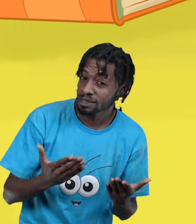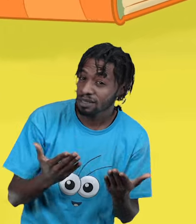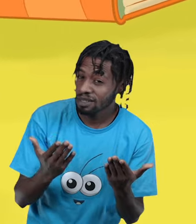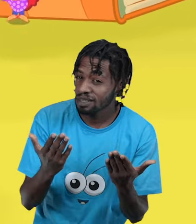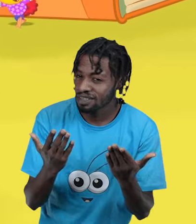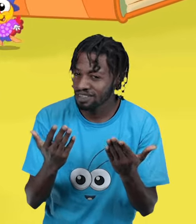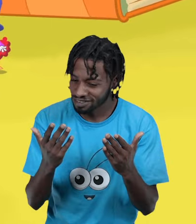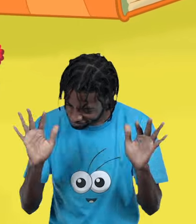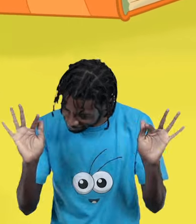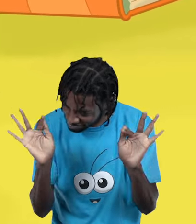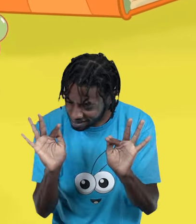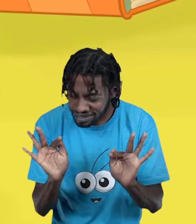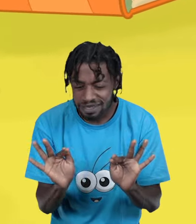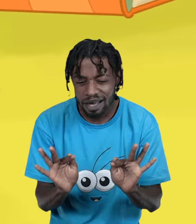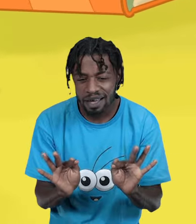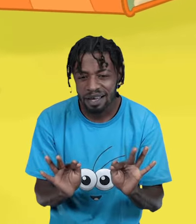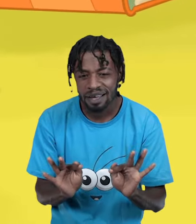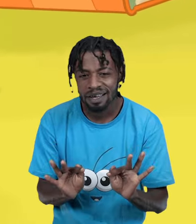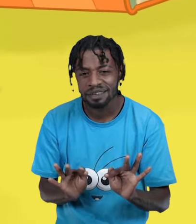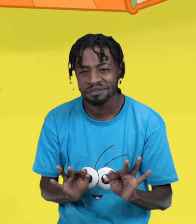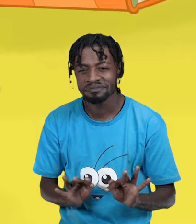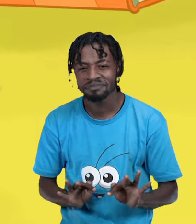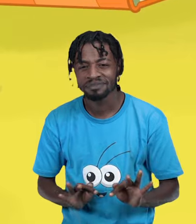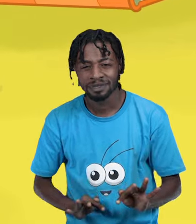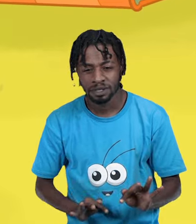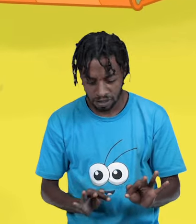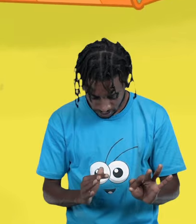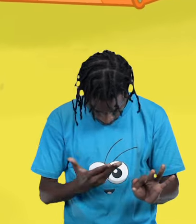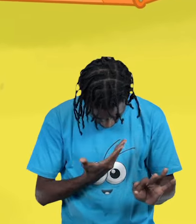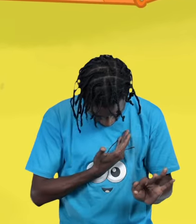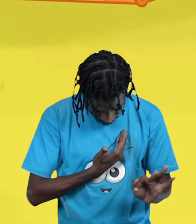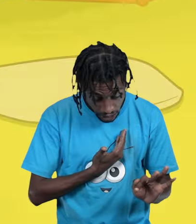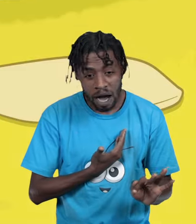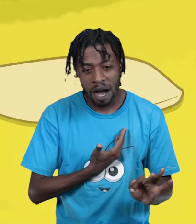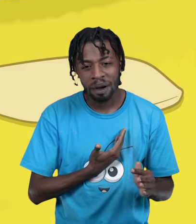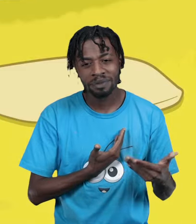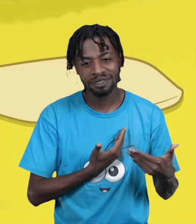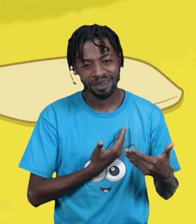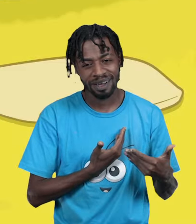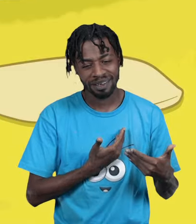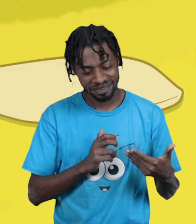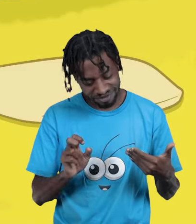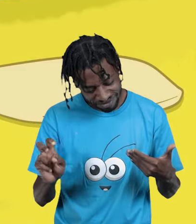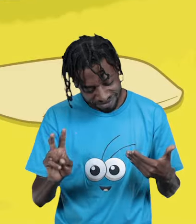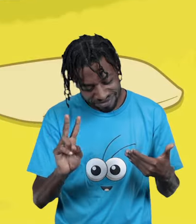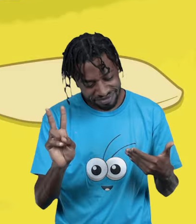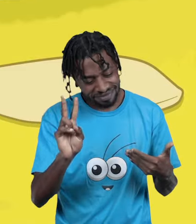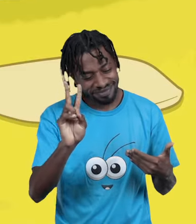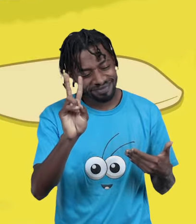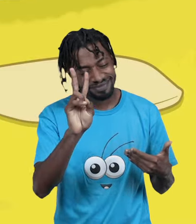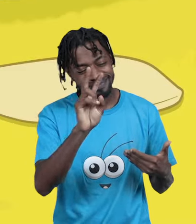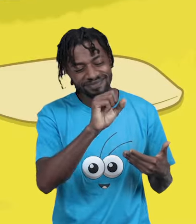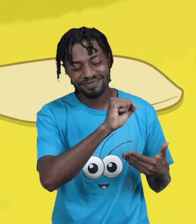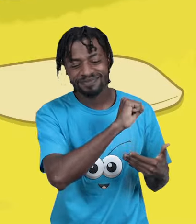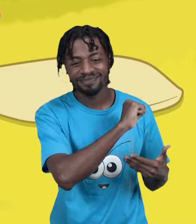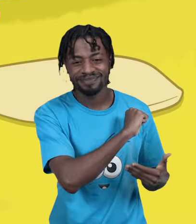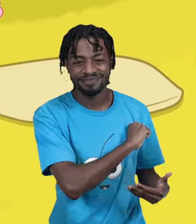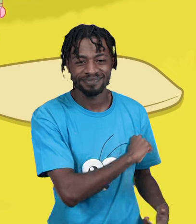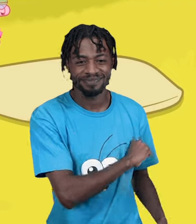Brincando sinto felicidade E o valor da nossa amizade